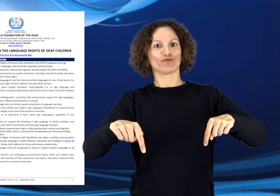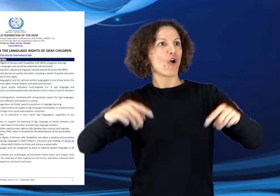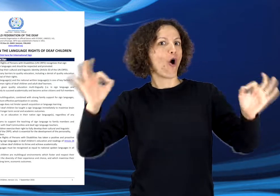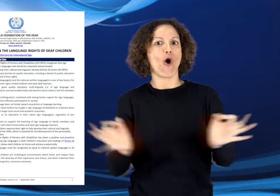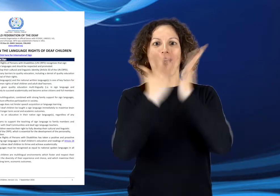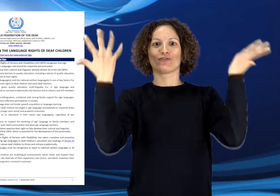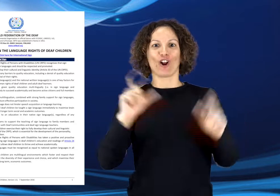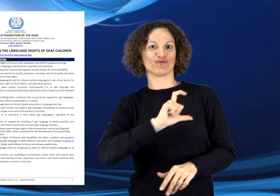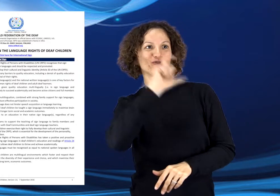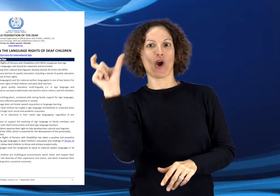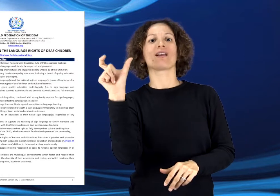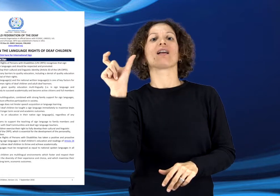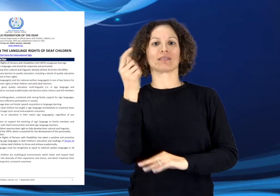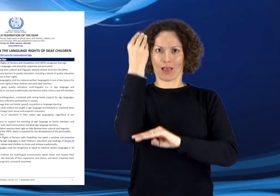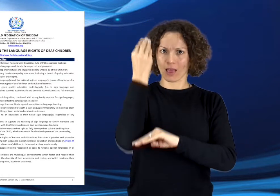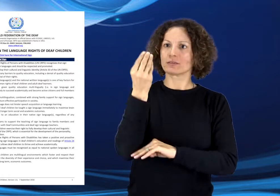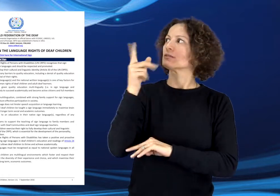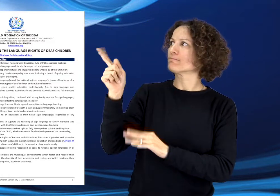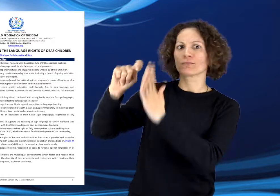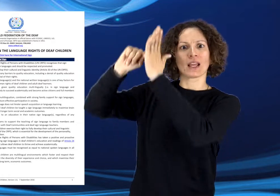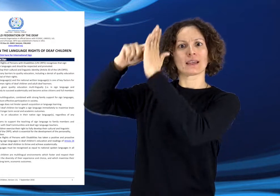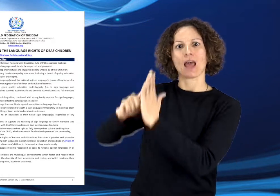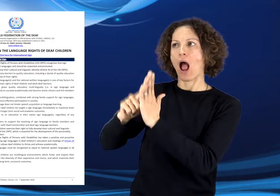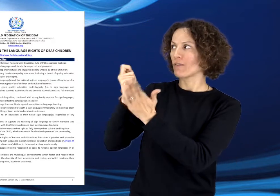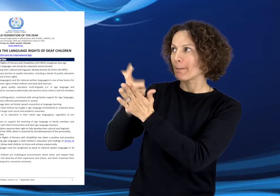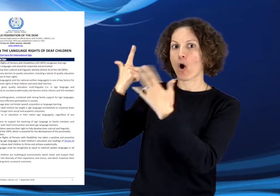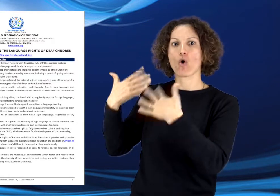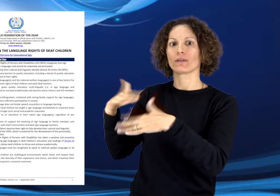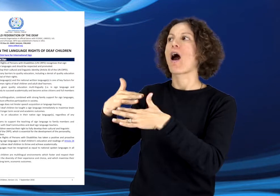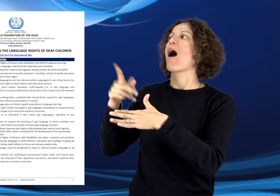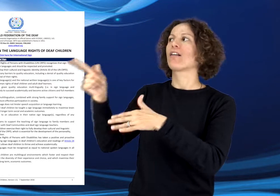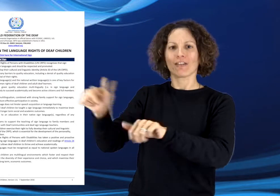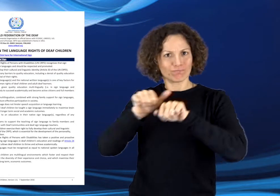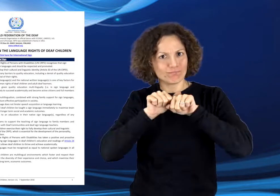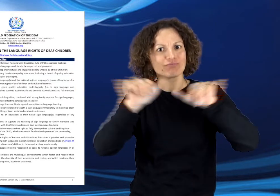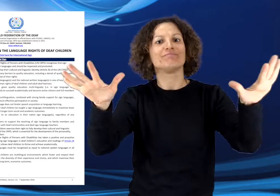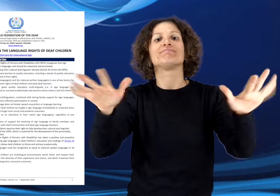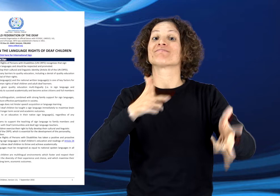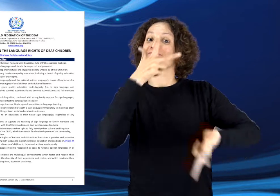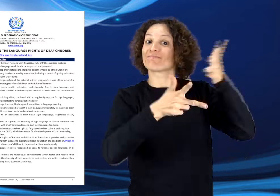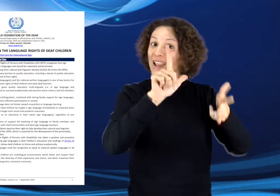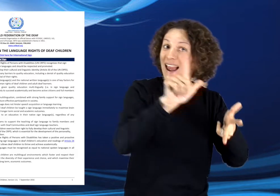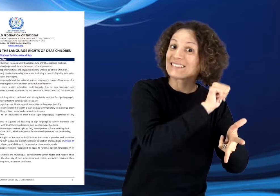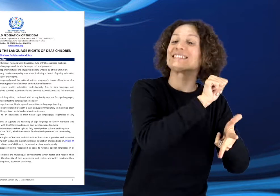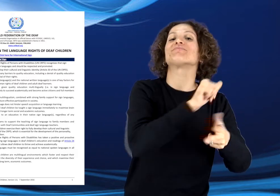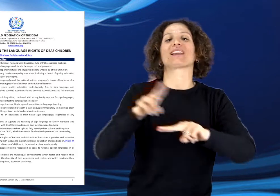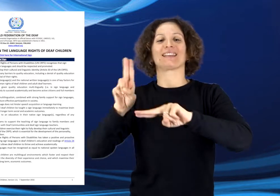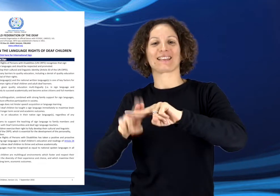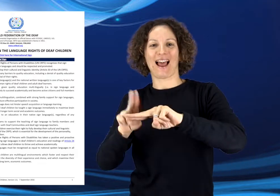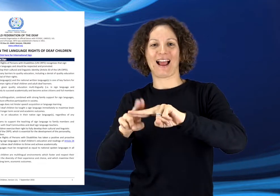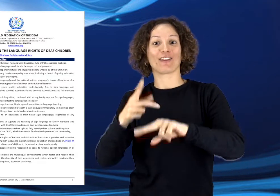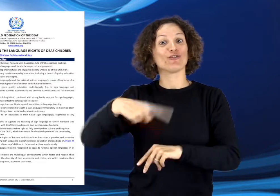In occasione di questa Giornata l'ENS ha voluto diffondere la traduzione in LIS e italiano dei punti chiave di questo importante documento.